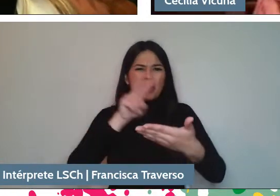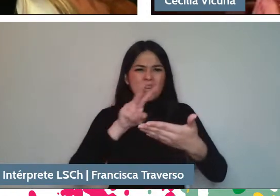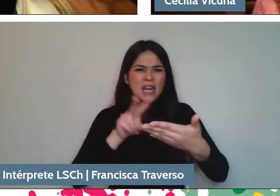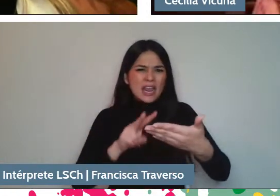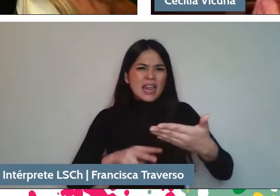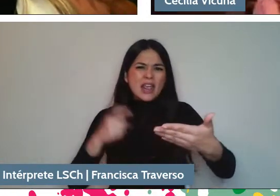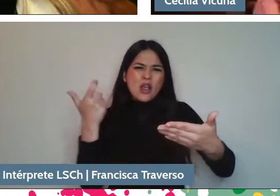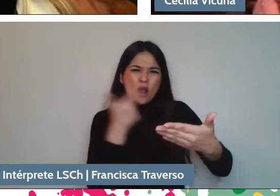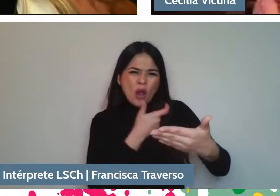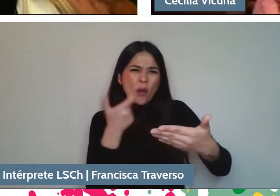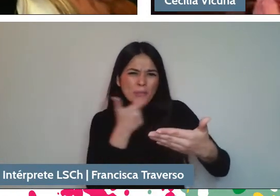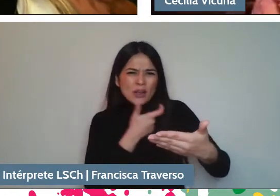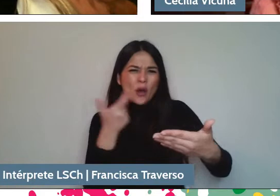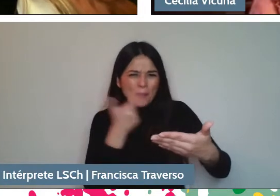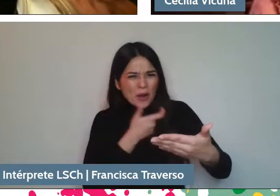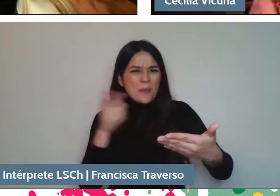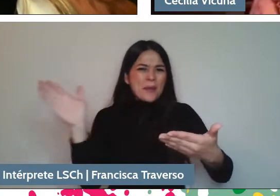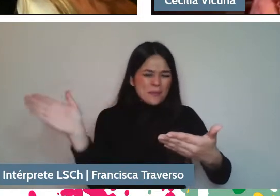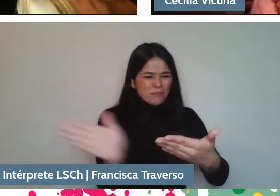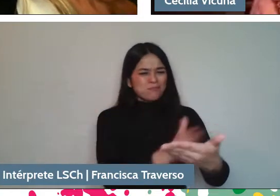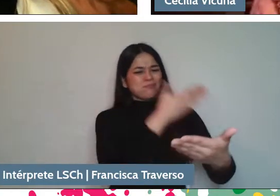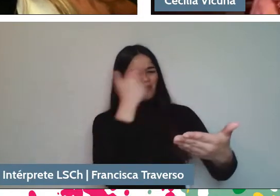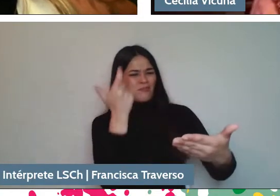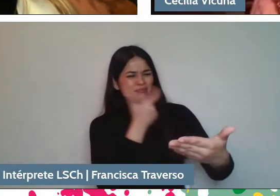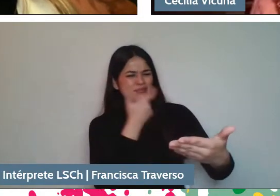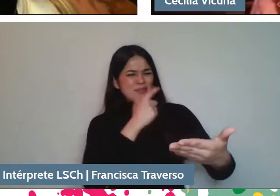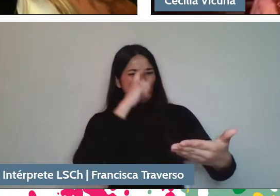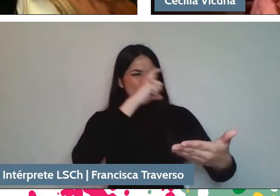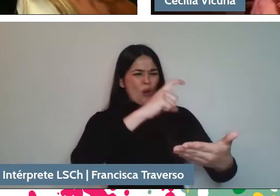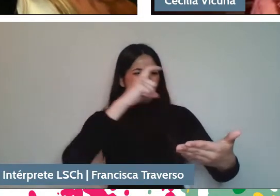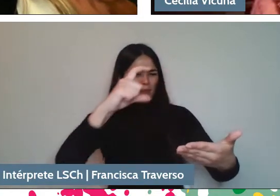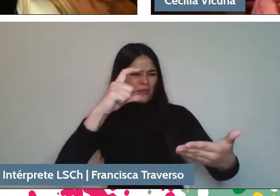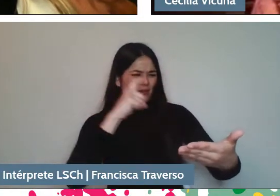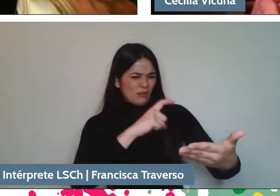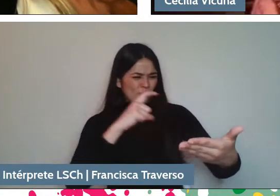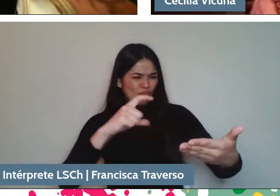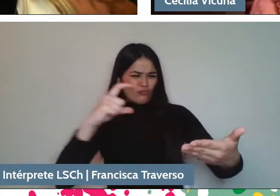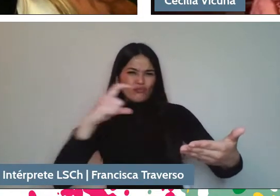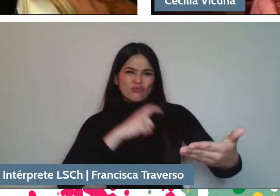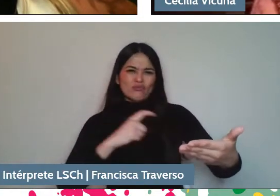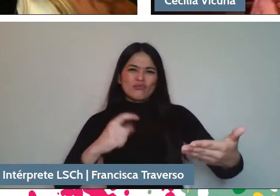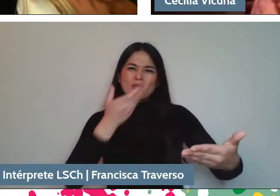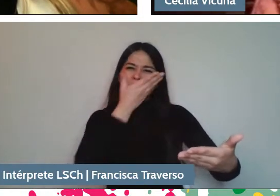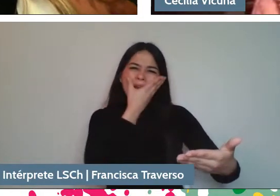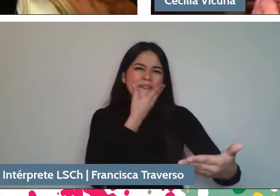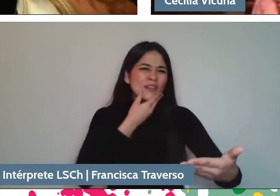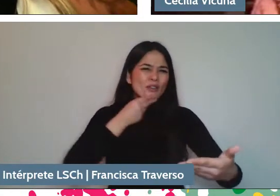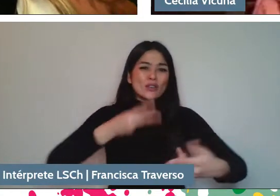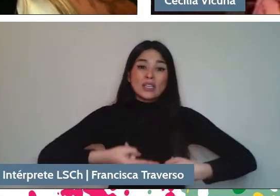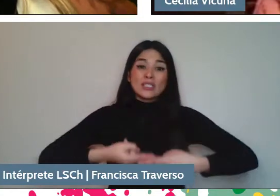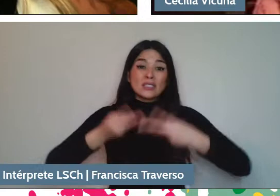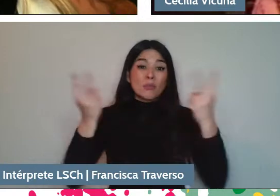Leíamos muchos comics, unos comics maravillosos que se publicaban en México y llegaban a Chile.